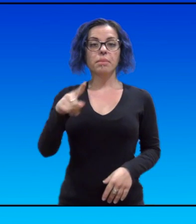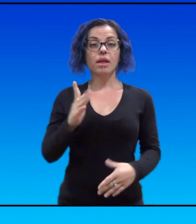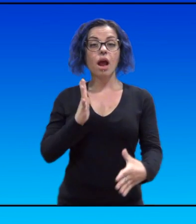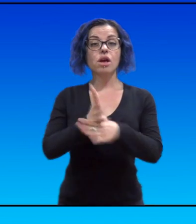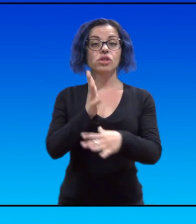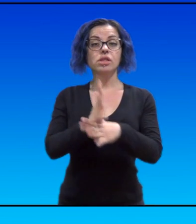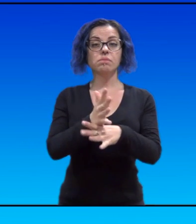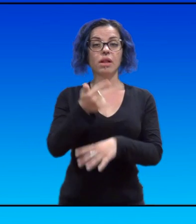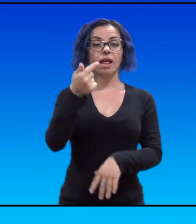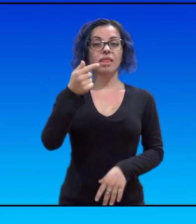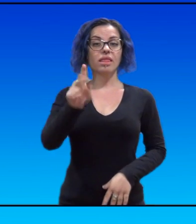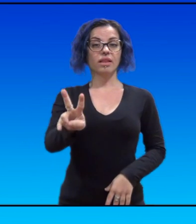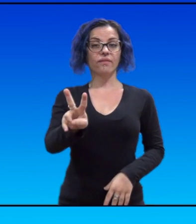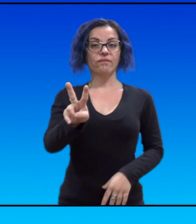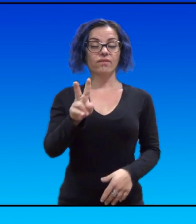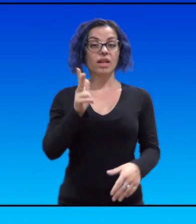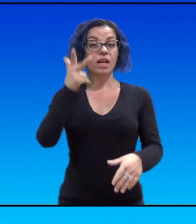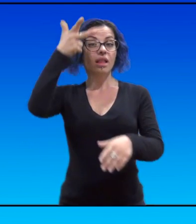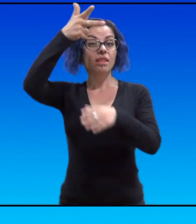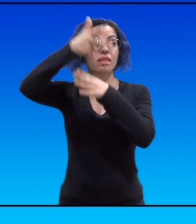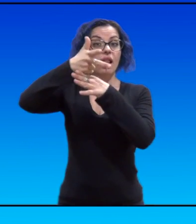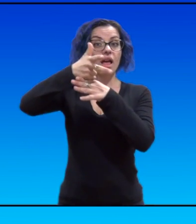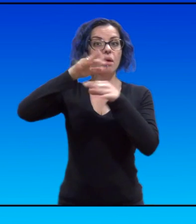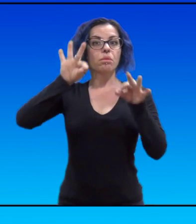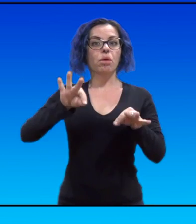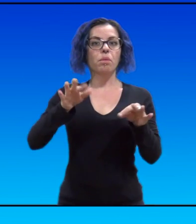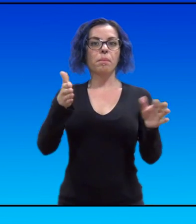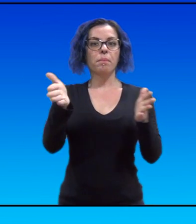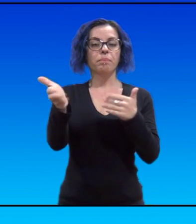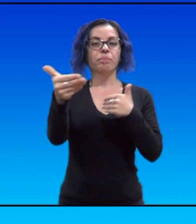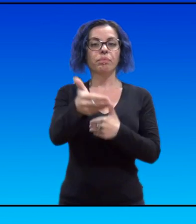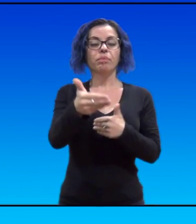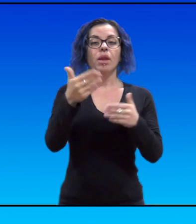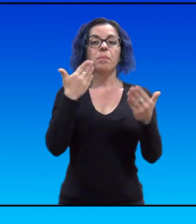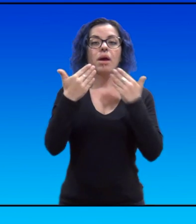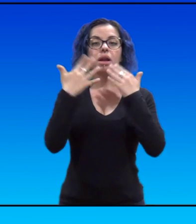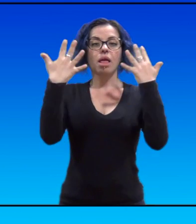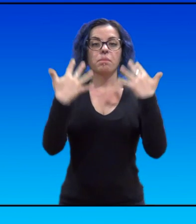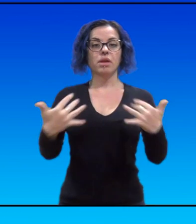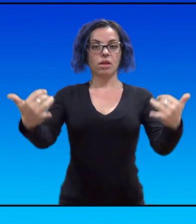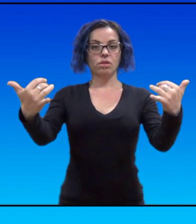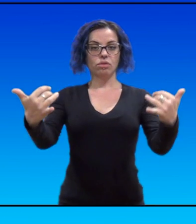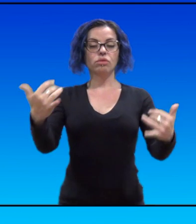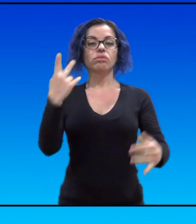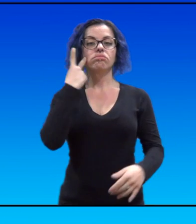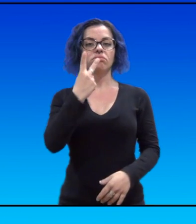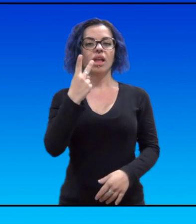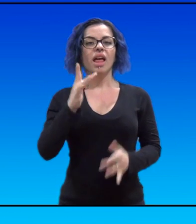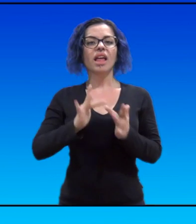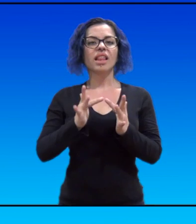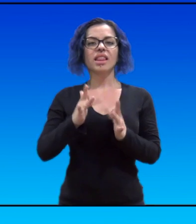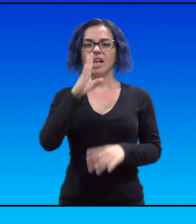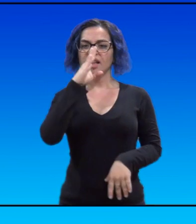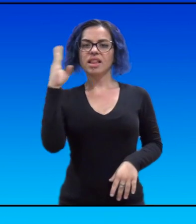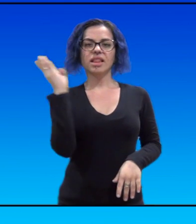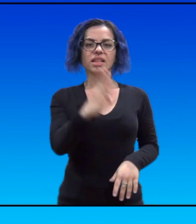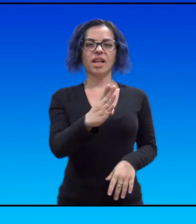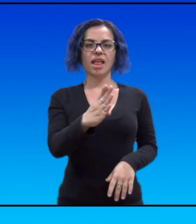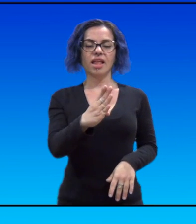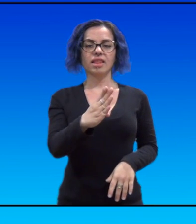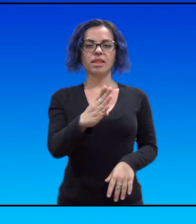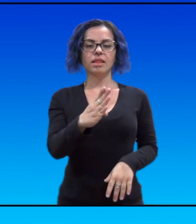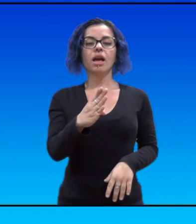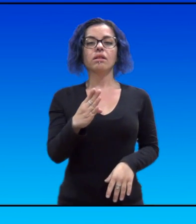per l'accessibilità della Web TV, che riprende in diretta l'operato del Parlamento, visionabile su Internet,